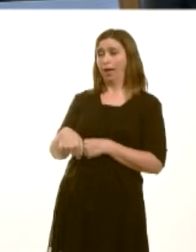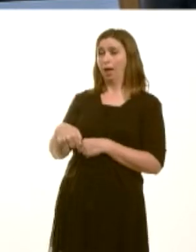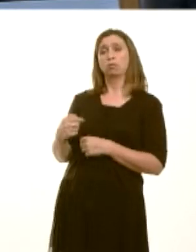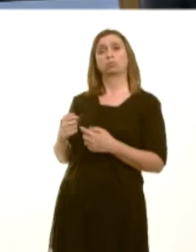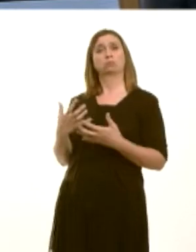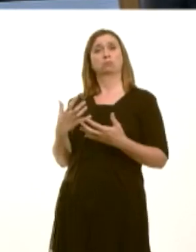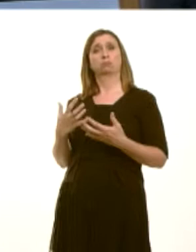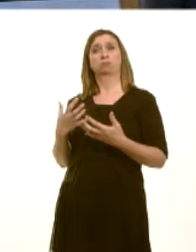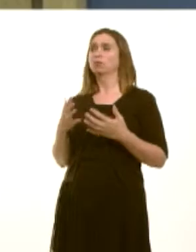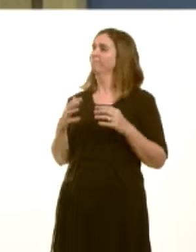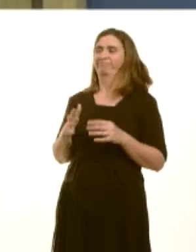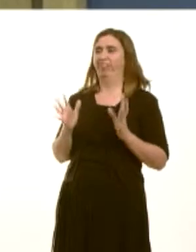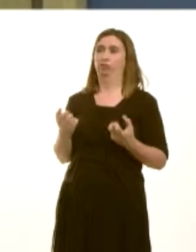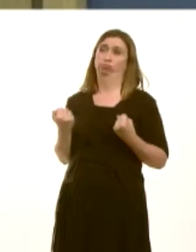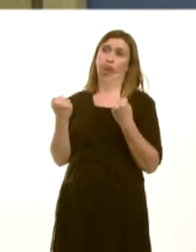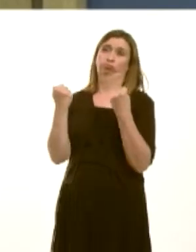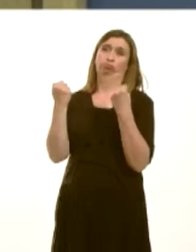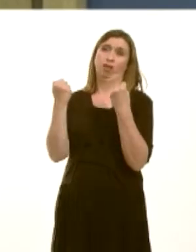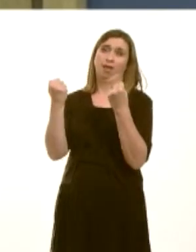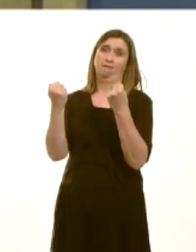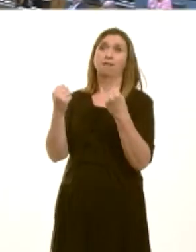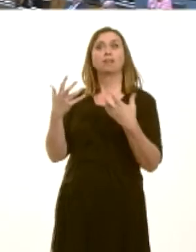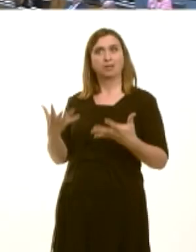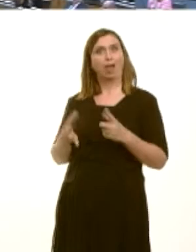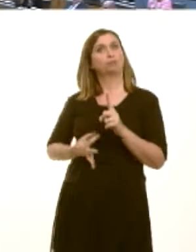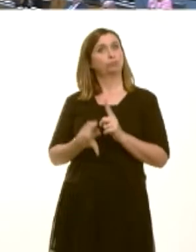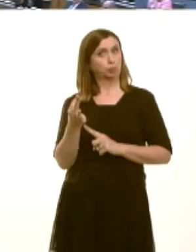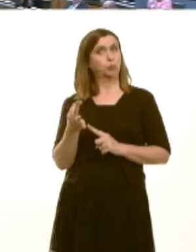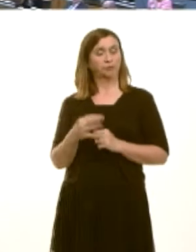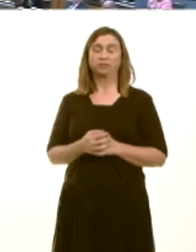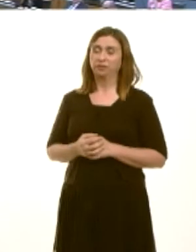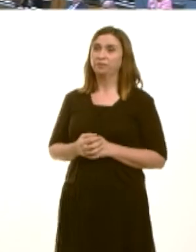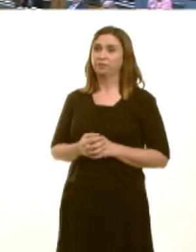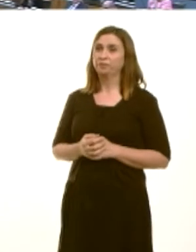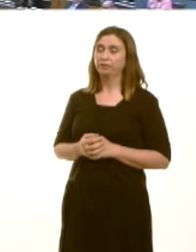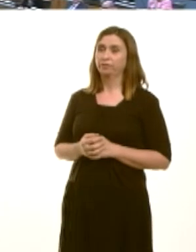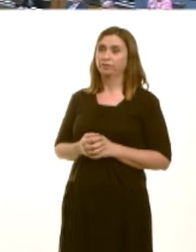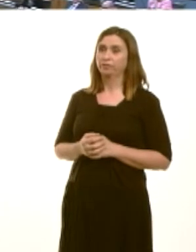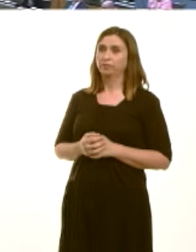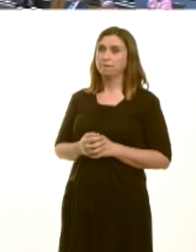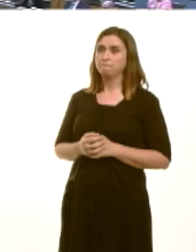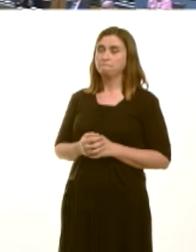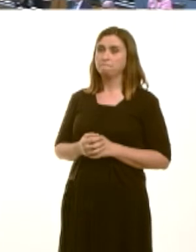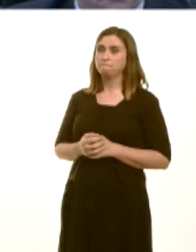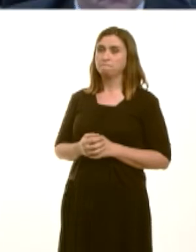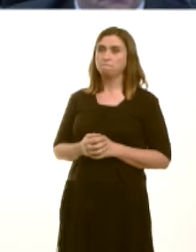iír deóar drafnidiaeth gyhoeddus, mae pethau wedi newid er y gorau yn sylweddol. Peter Black: First Minister, Iím happy to accept the Governmentís reassurances that